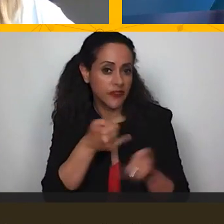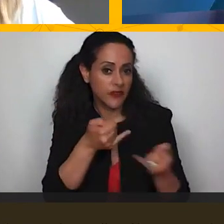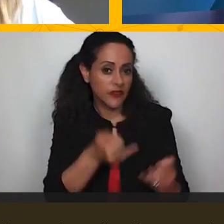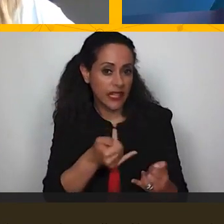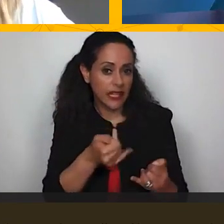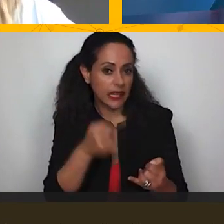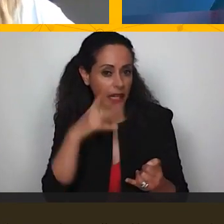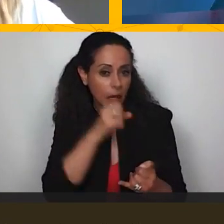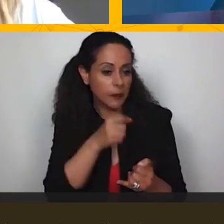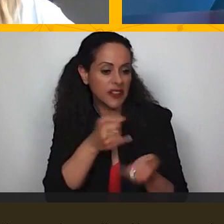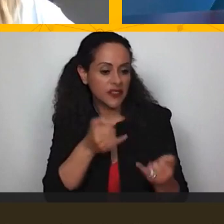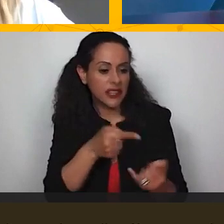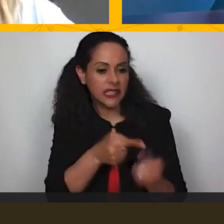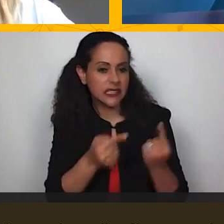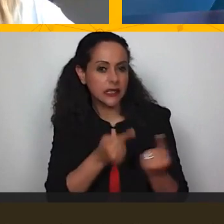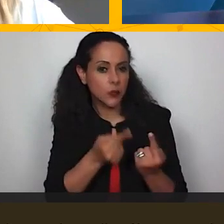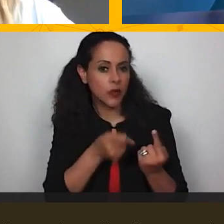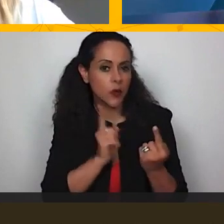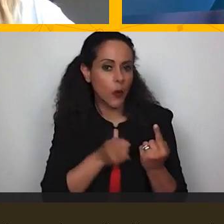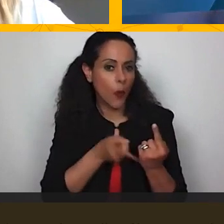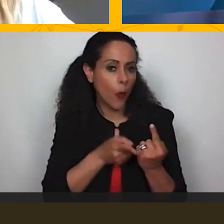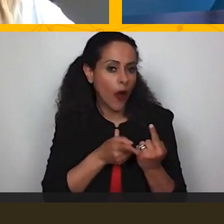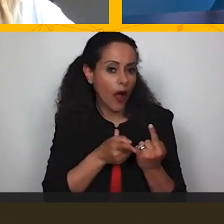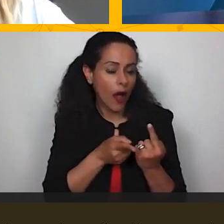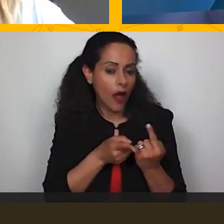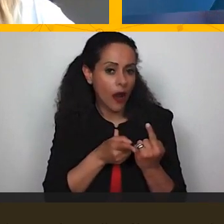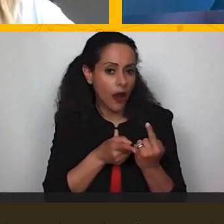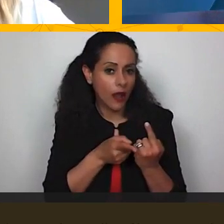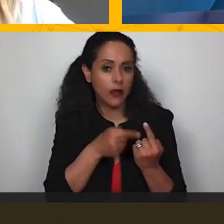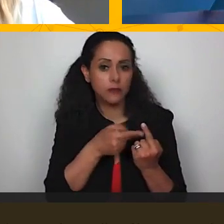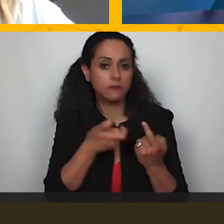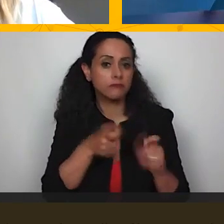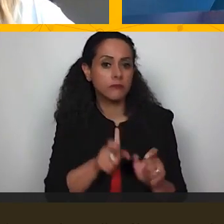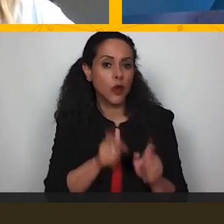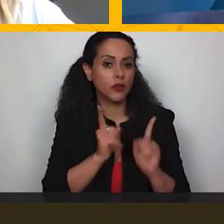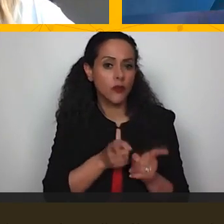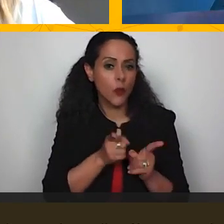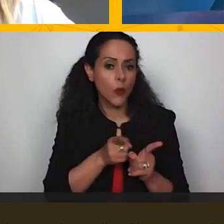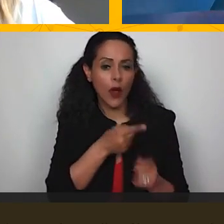situazioni si trovano i propri figli e qual è la ragione che